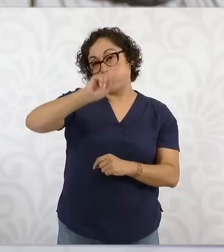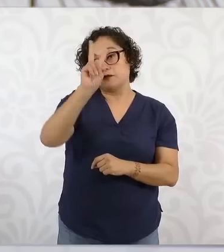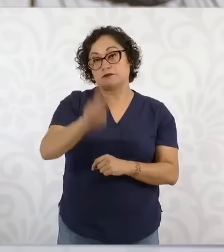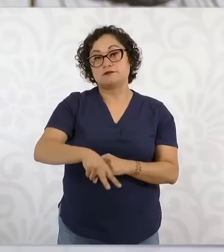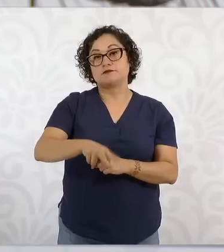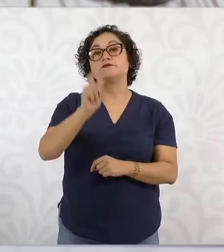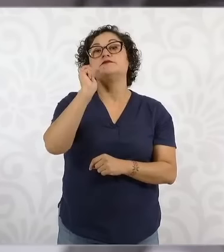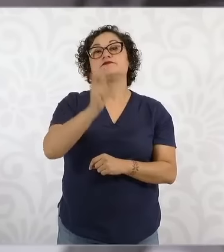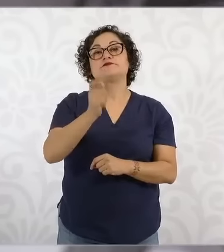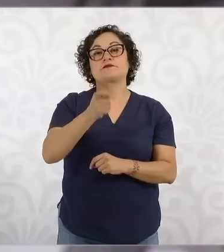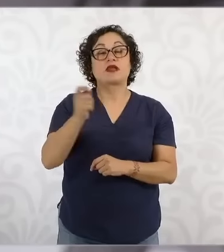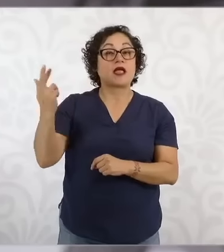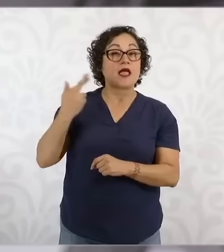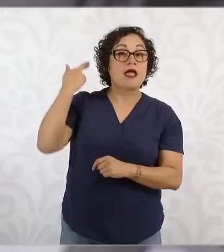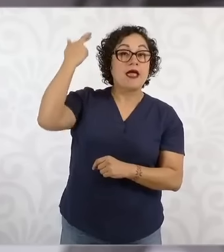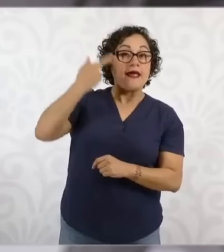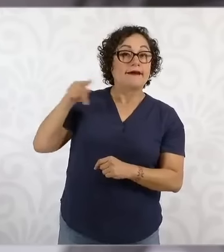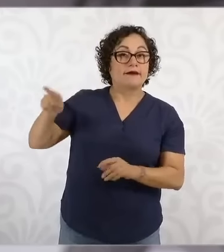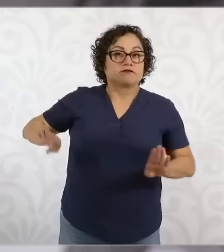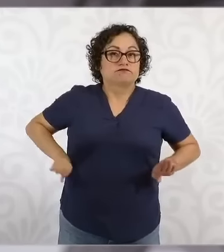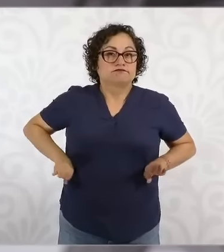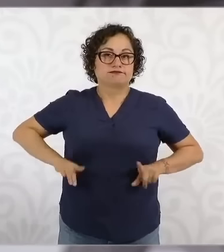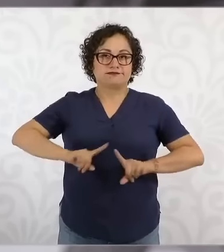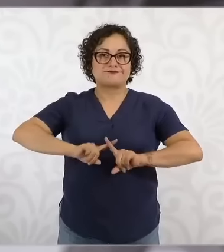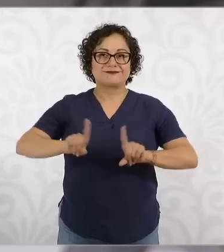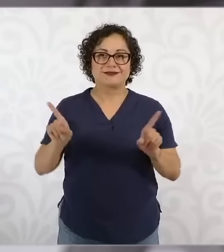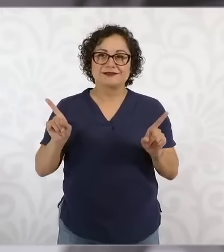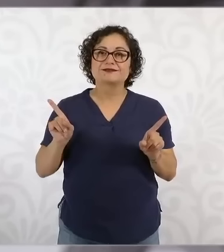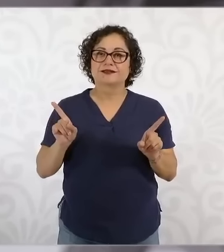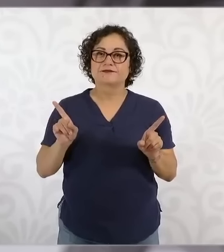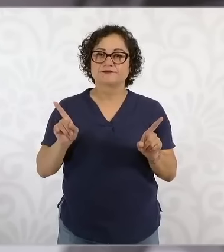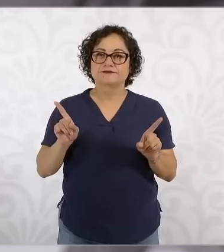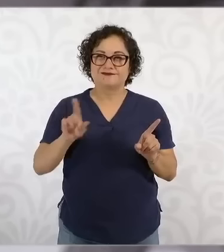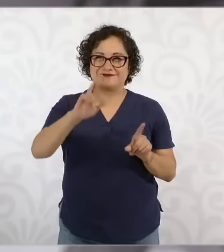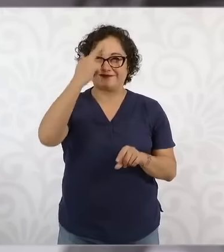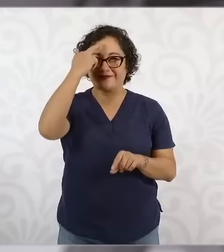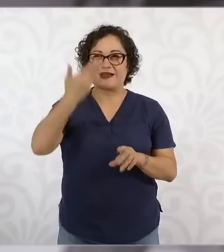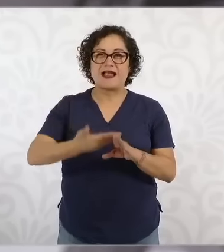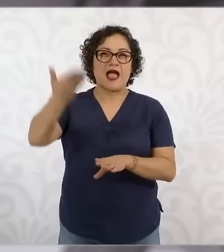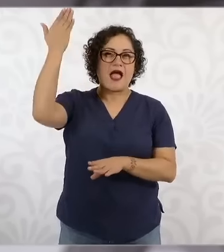actitud distinta de cuando se pidió el perdón con el presidente López Obrador,